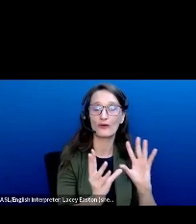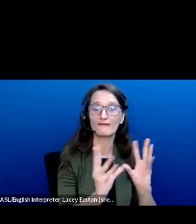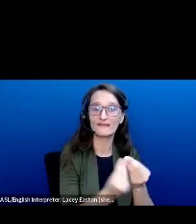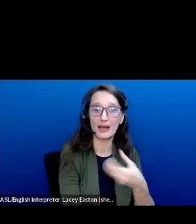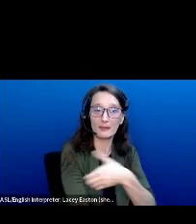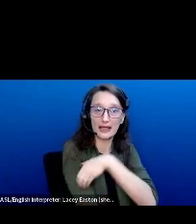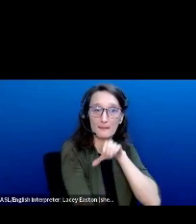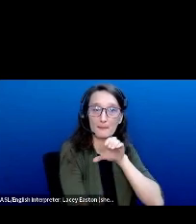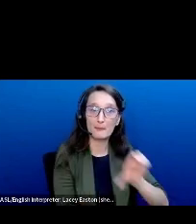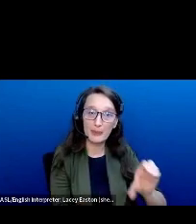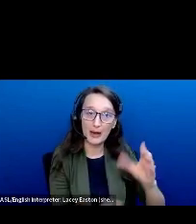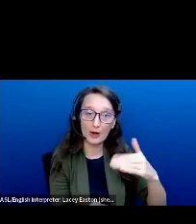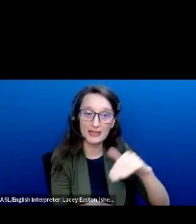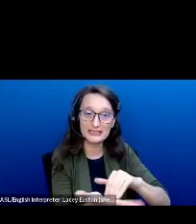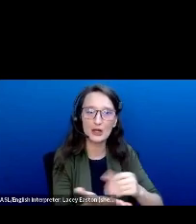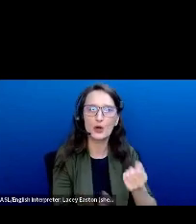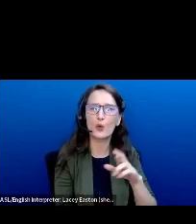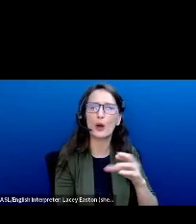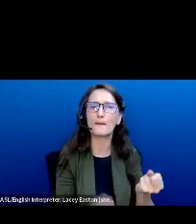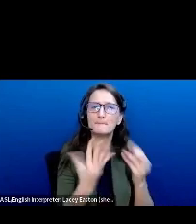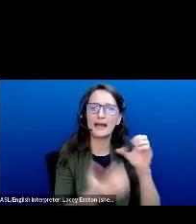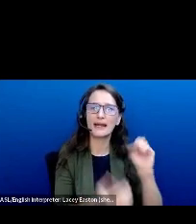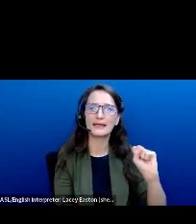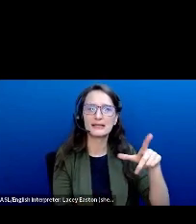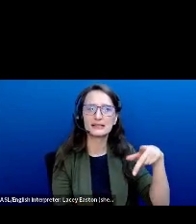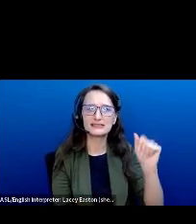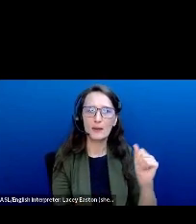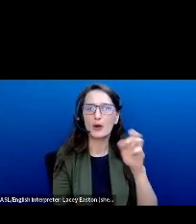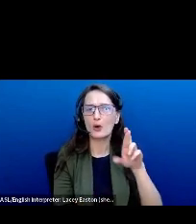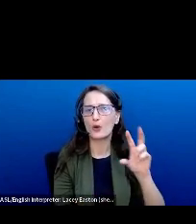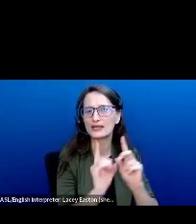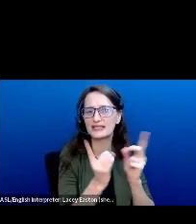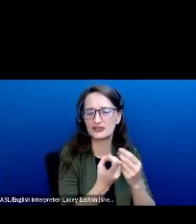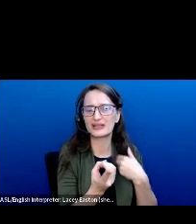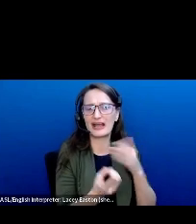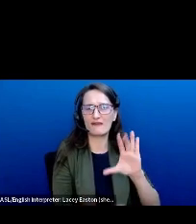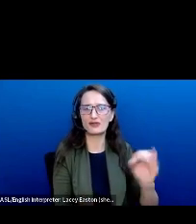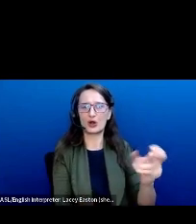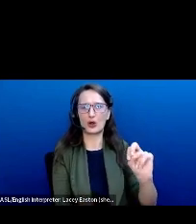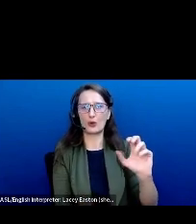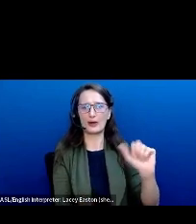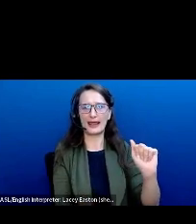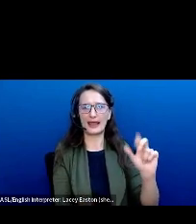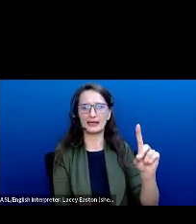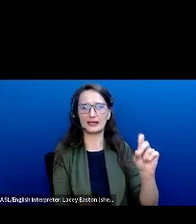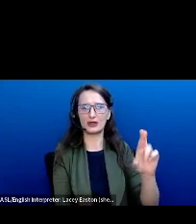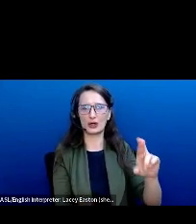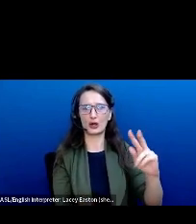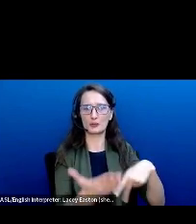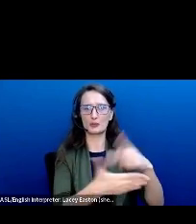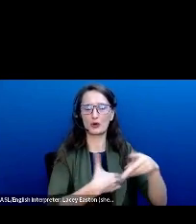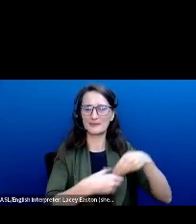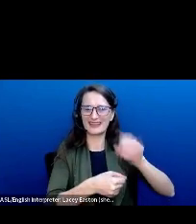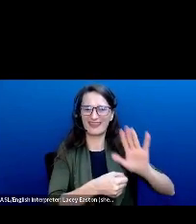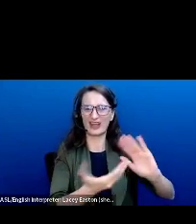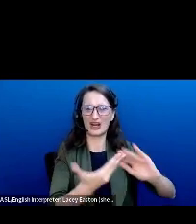programas de ADR en sus comunidades, por lo que vincularemos a los padres con esos programas, también podemos